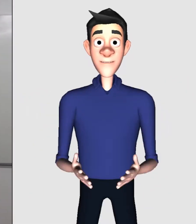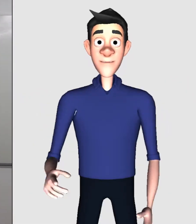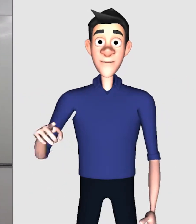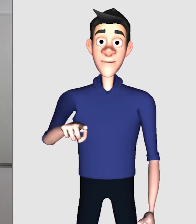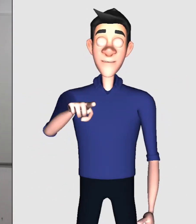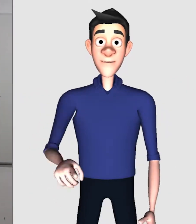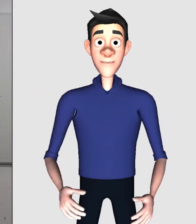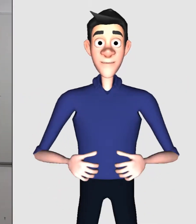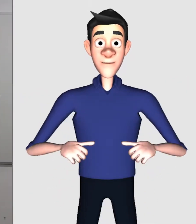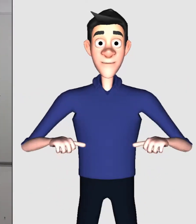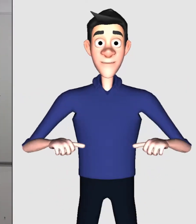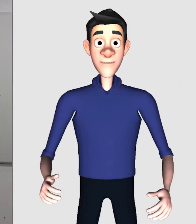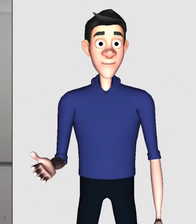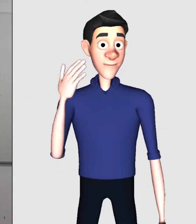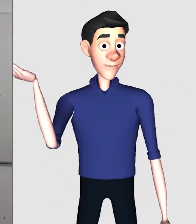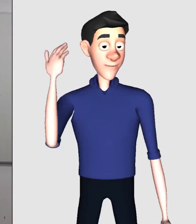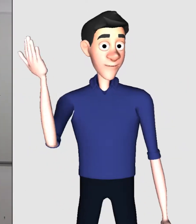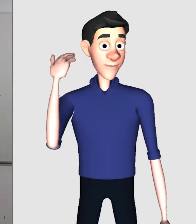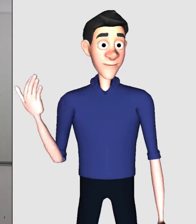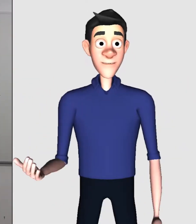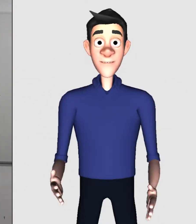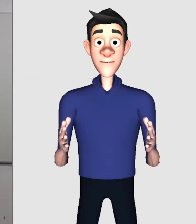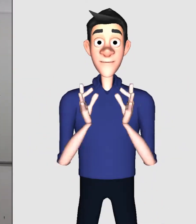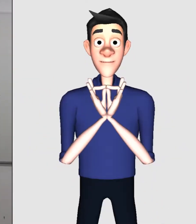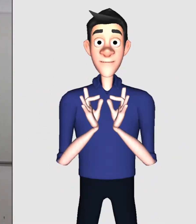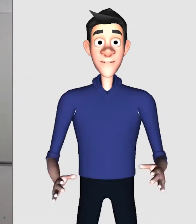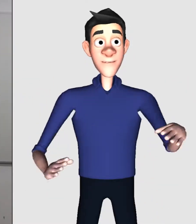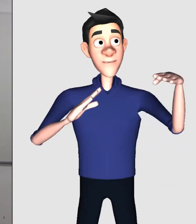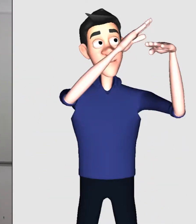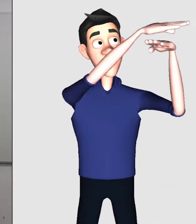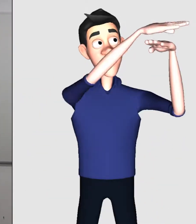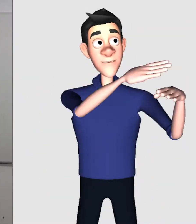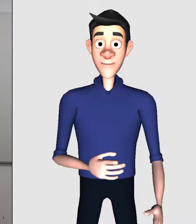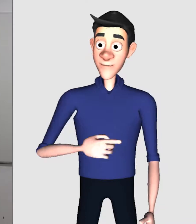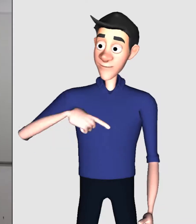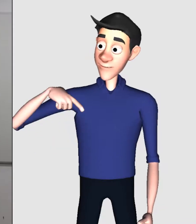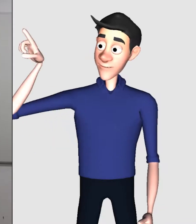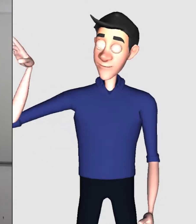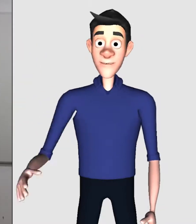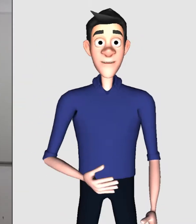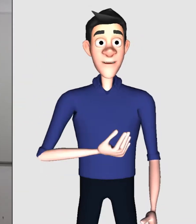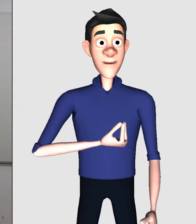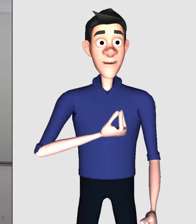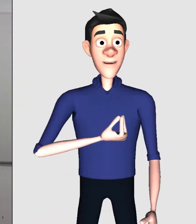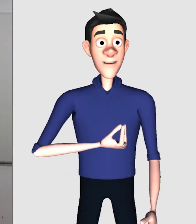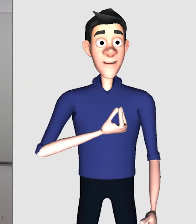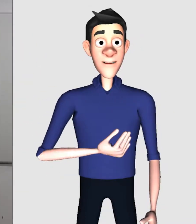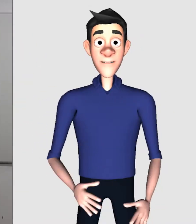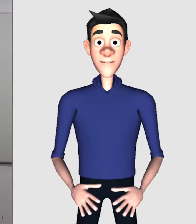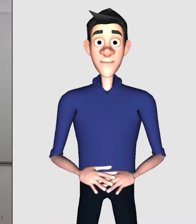Primeira, quando essa massa aqui caiu em cima dessa